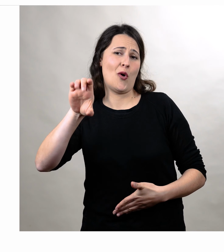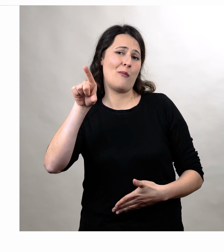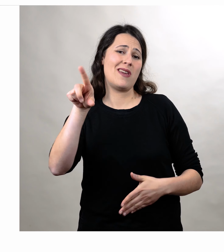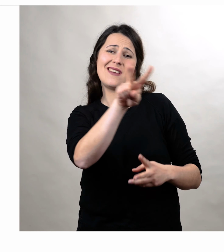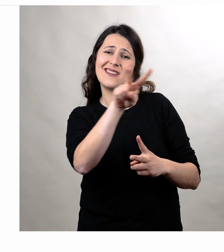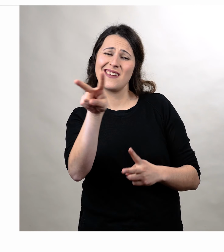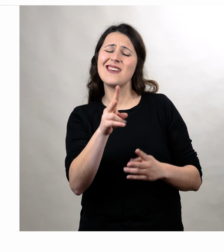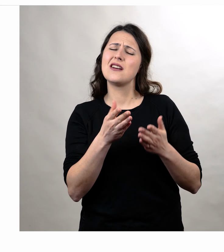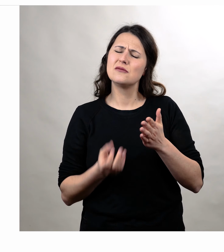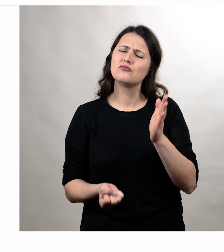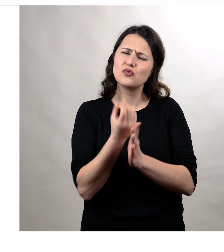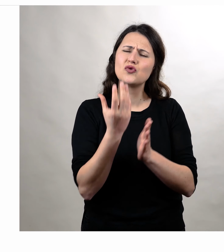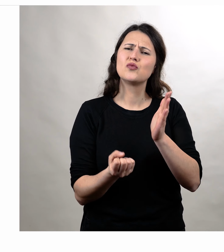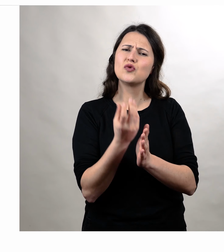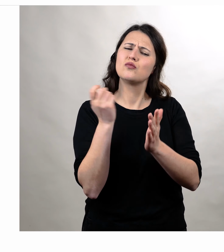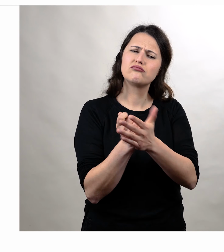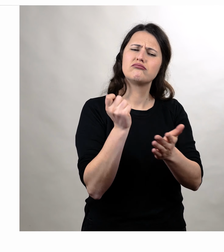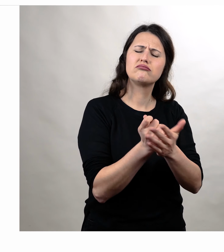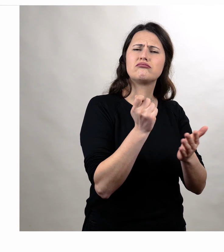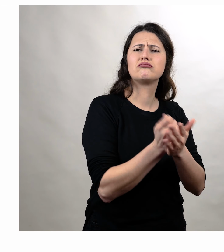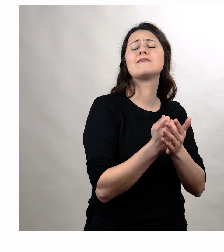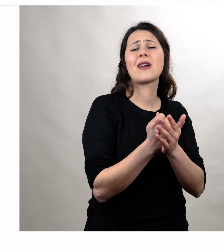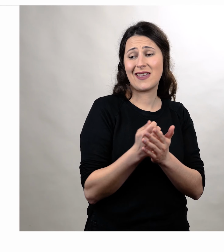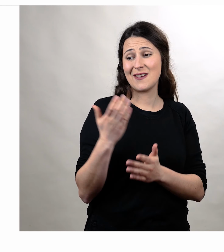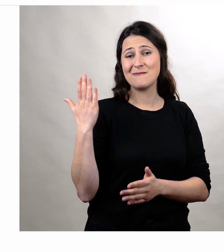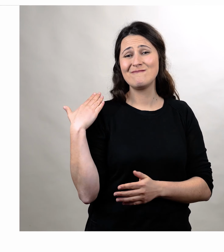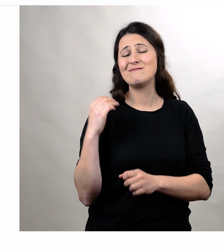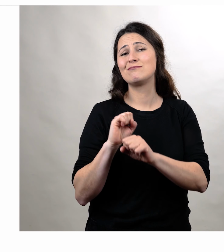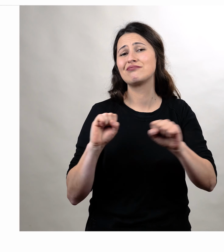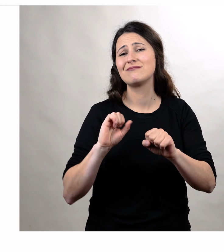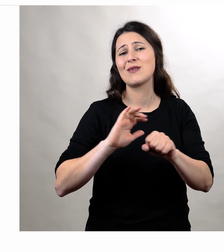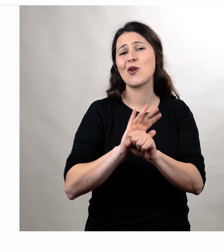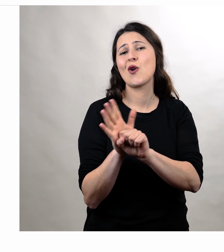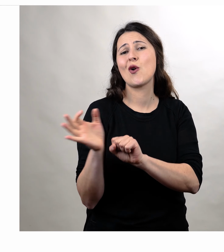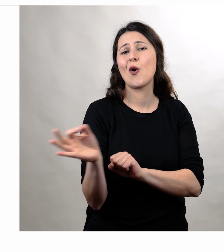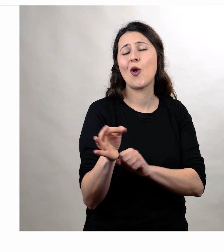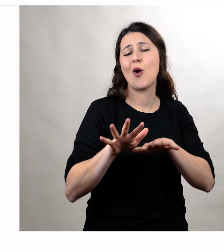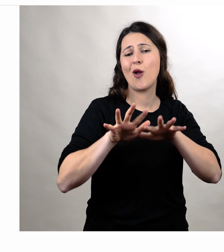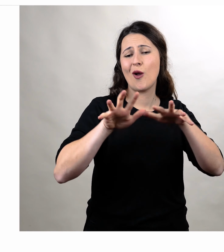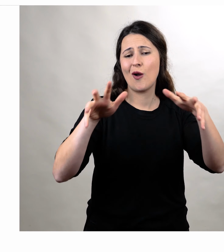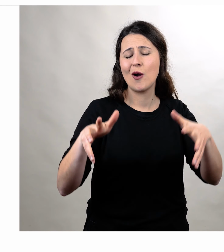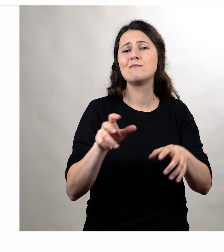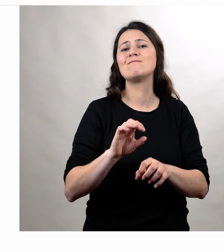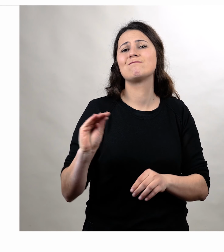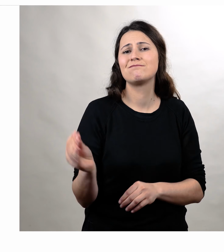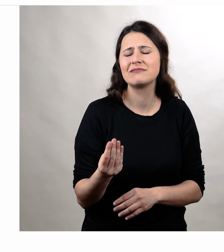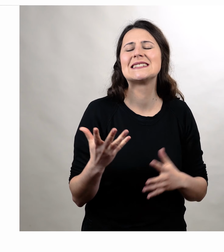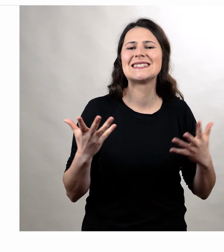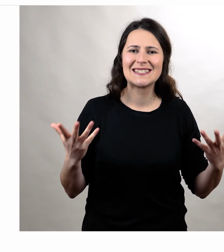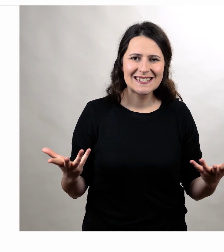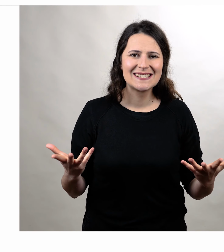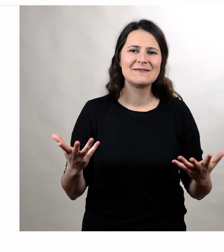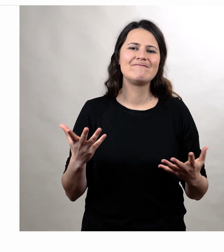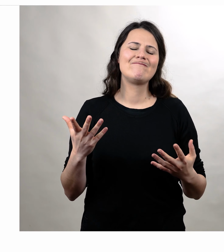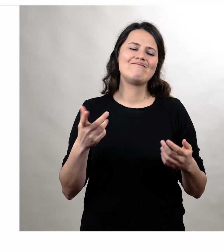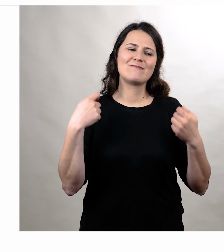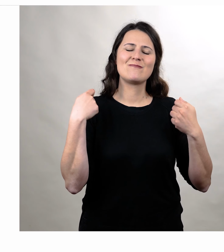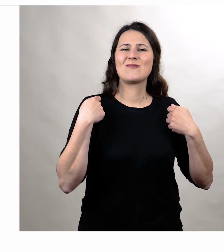Με την εμφάνιση της πανδημίας κόβιντ-19, ολόκληρος ο κλάδος έκλεισε.